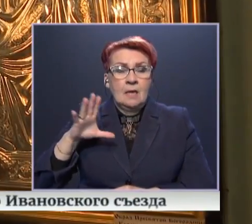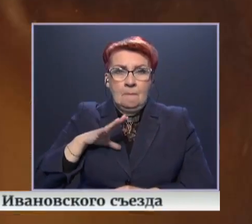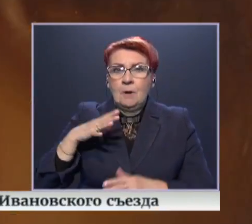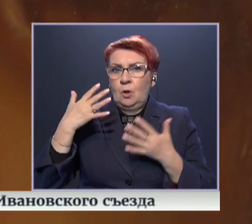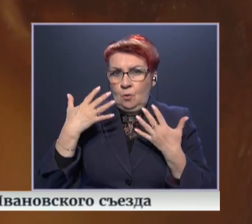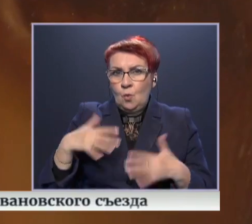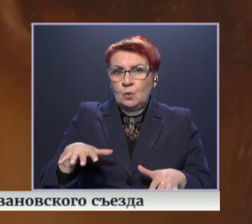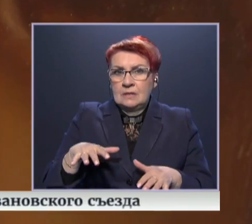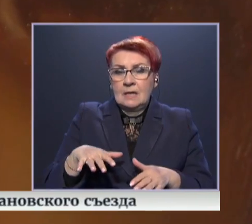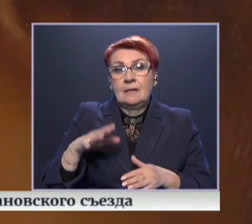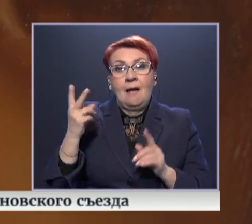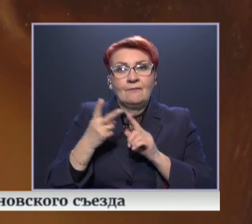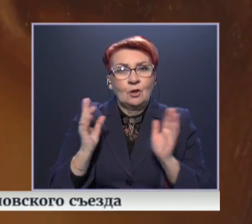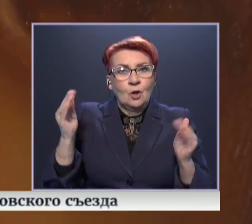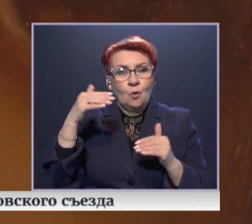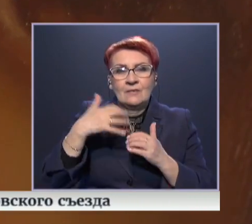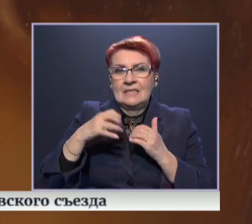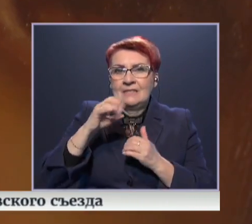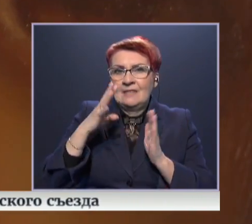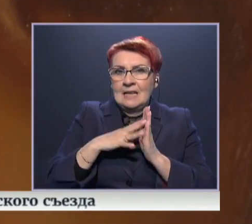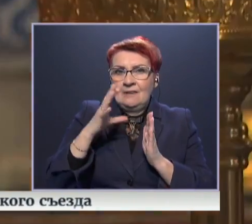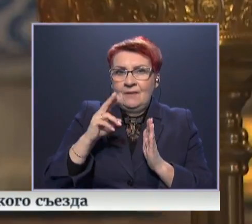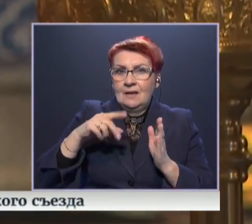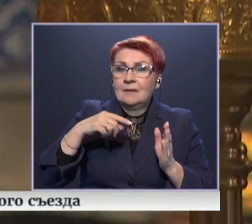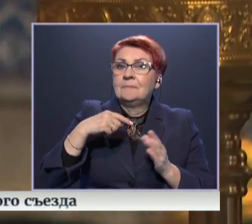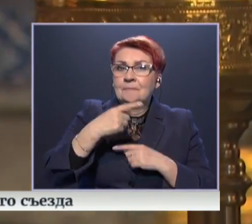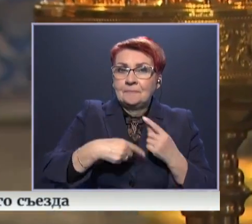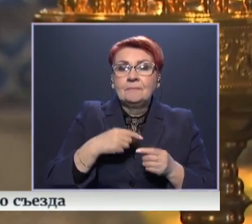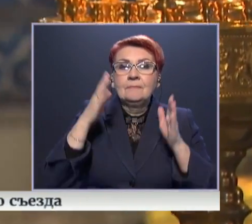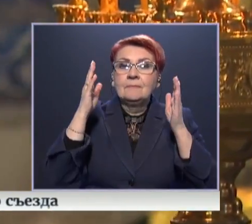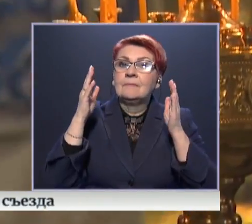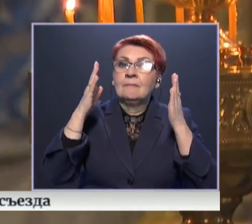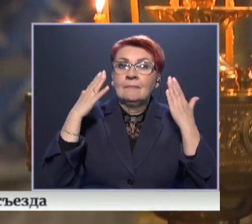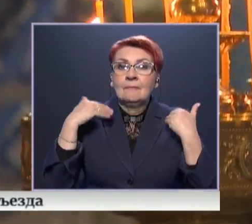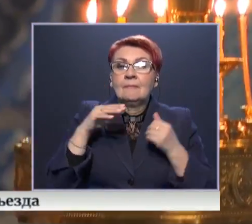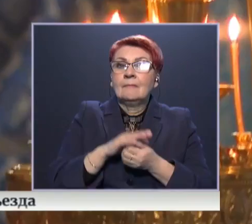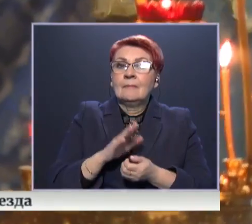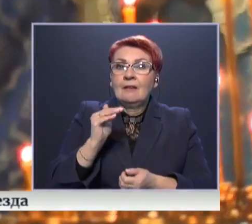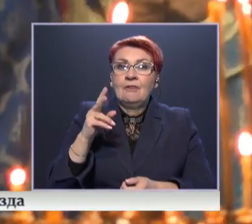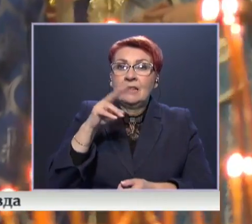икону передали сюда в середине 19 по благословению Святителя филарета Московского девица Татьяна крашенинникова